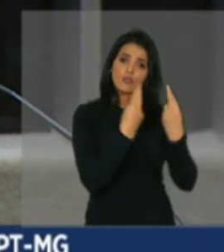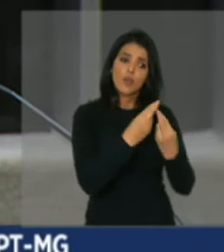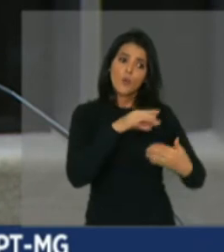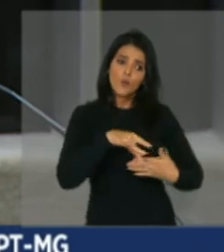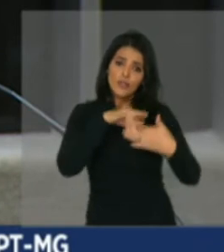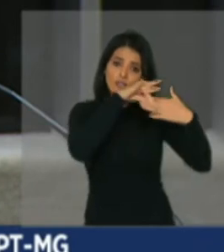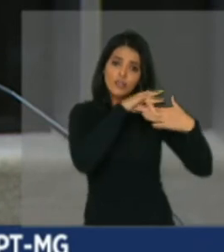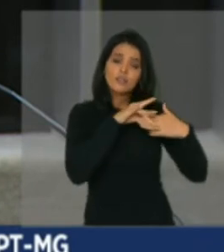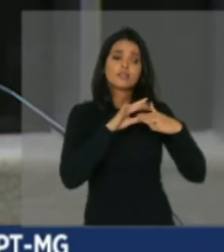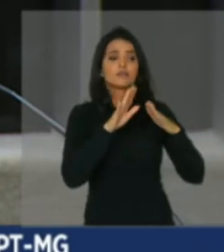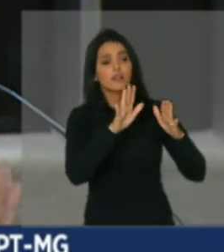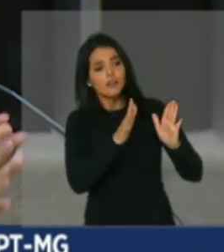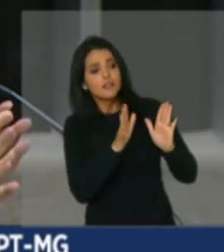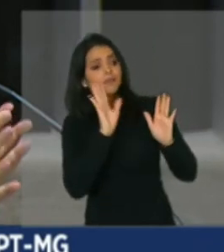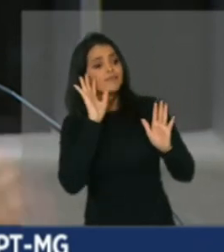FALTAR ESTE PROJETO, QUE RECONHEÇA A JORNADA, E TAMBÉ